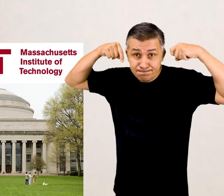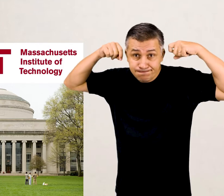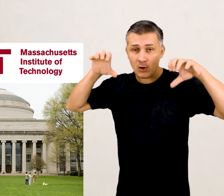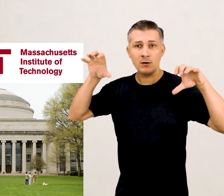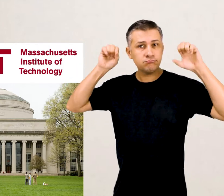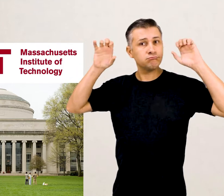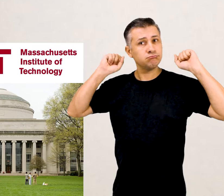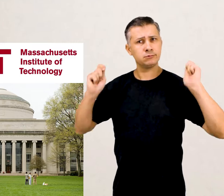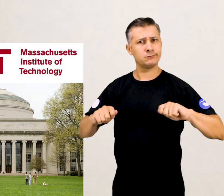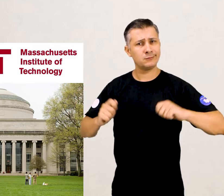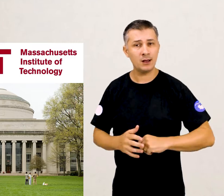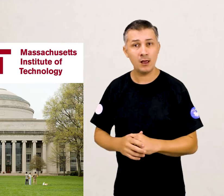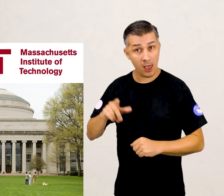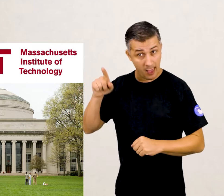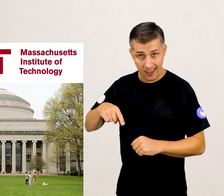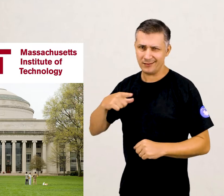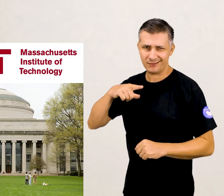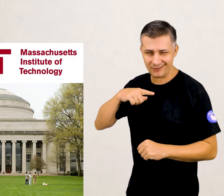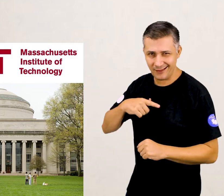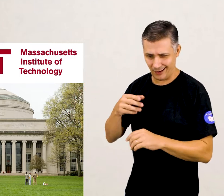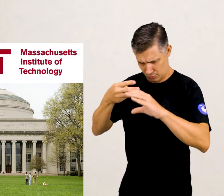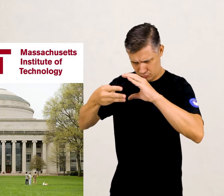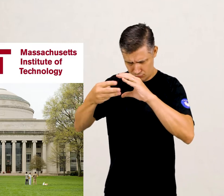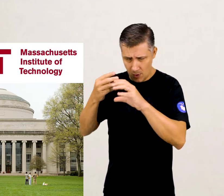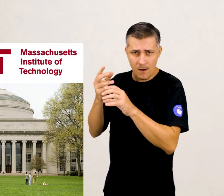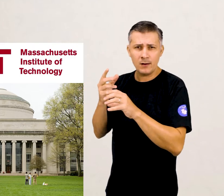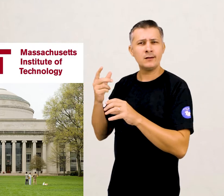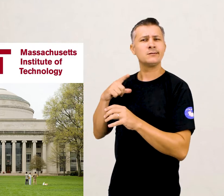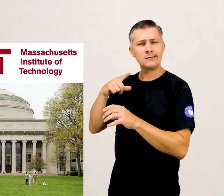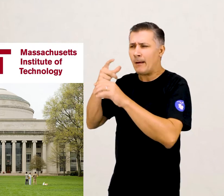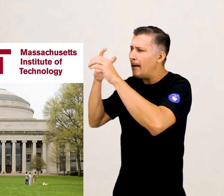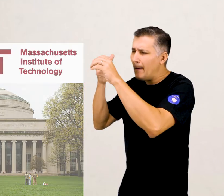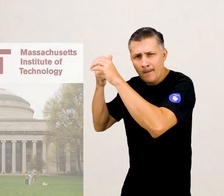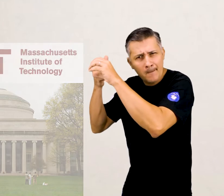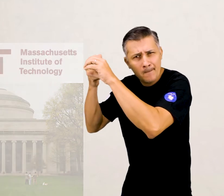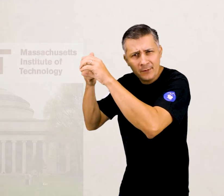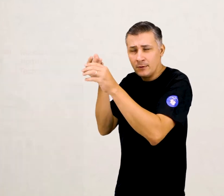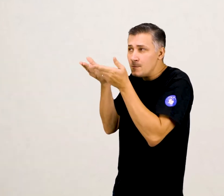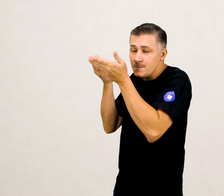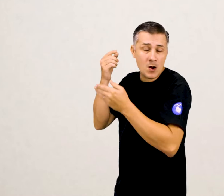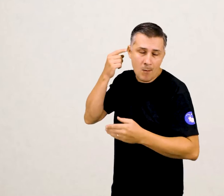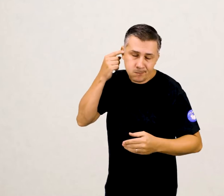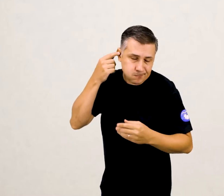Trata-se de uma terapia regenerativa, em forma de medicamento, que estimula o crescimento